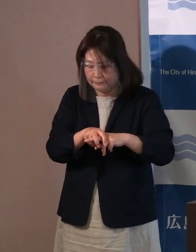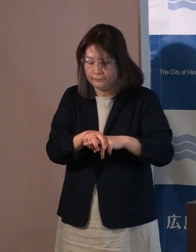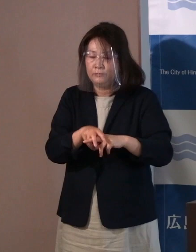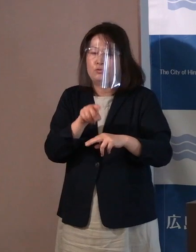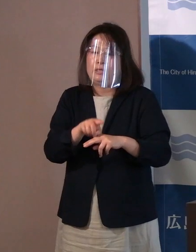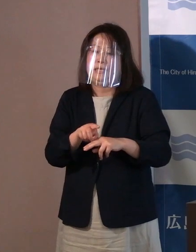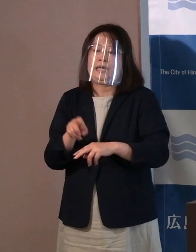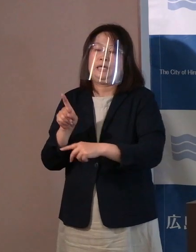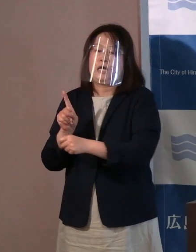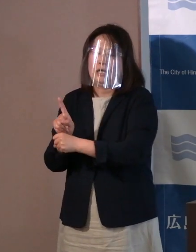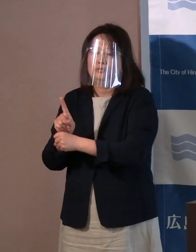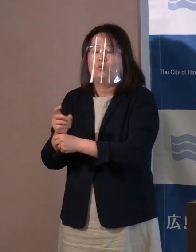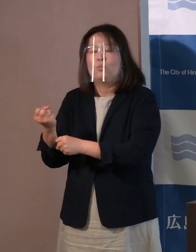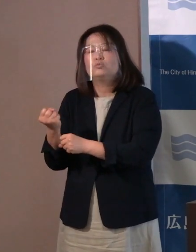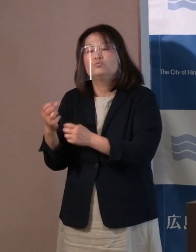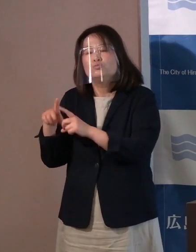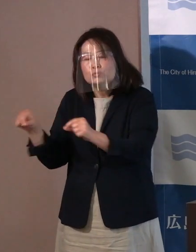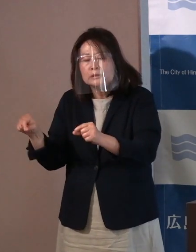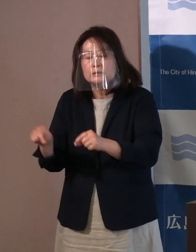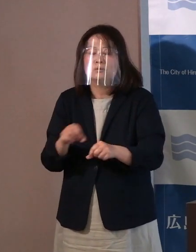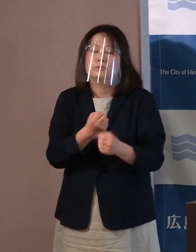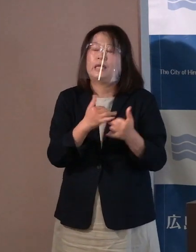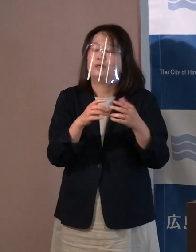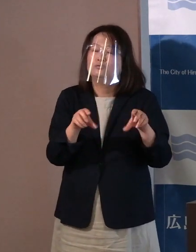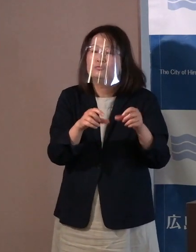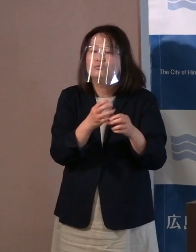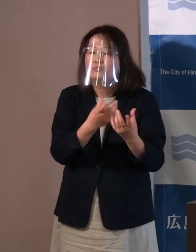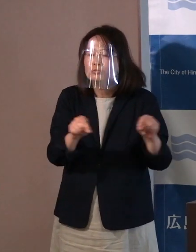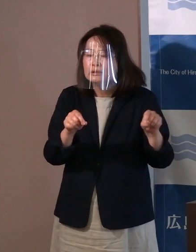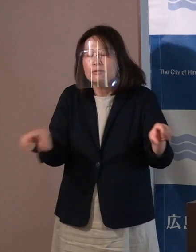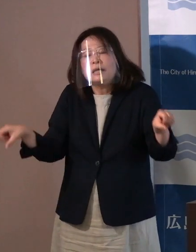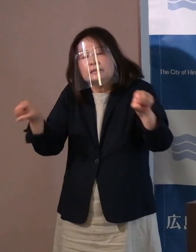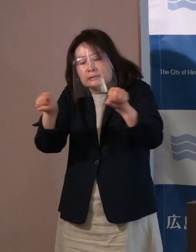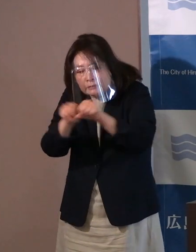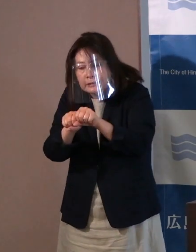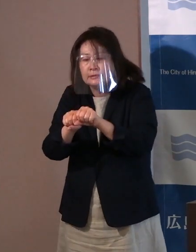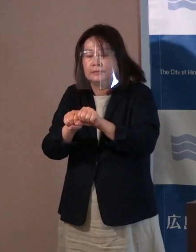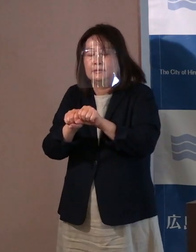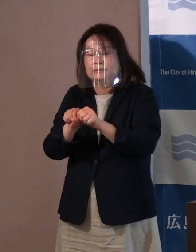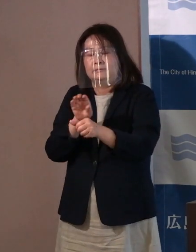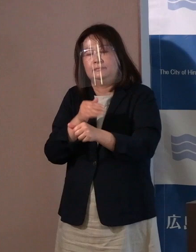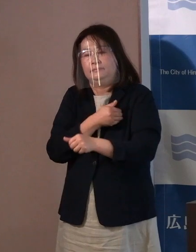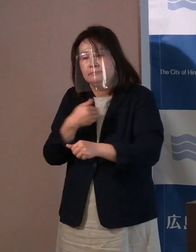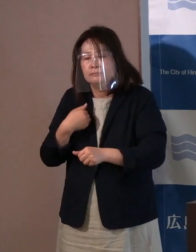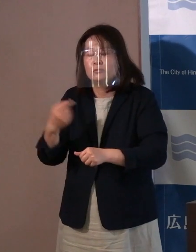こんなことを記述したところであります｡